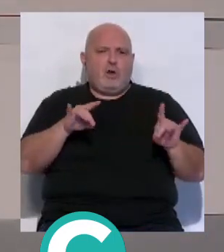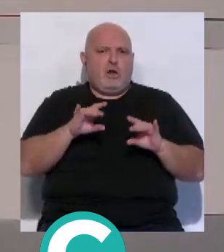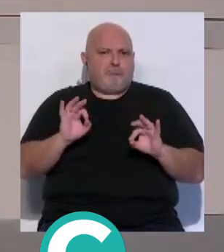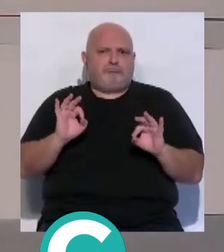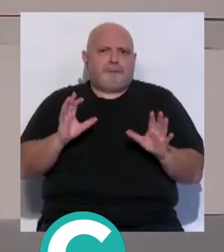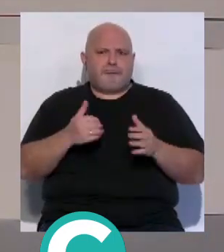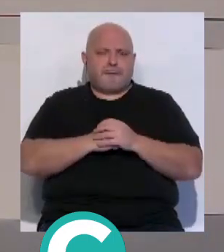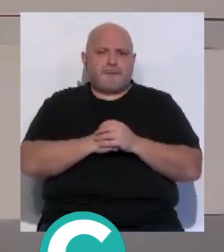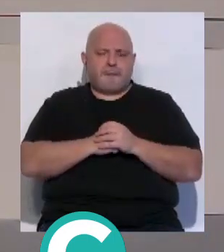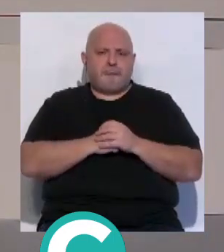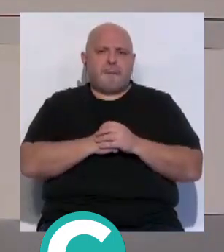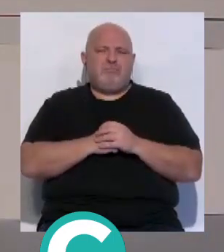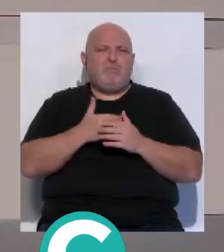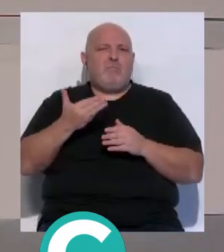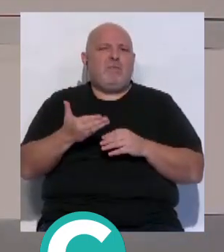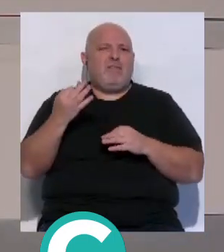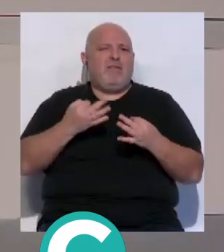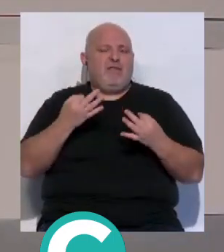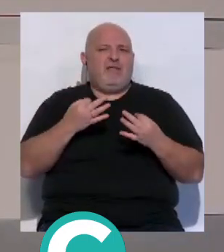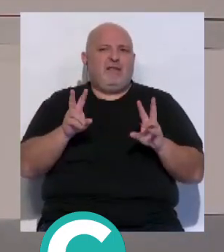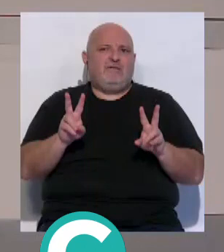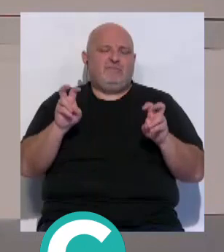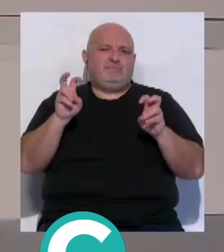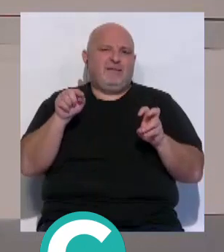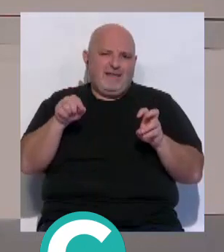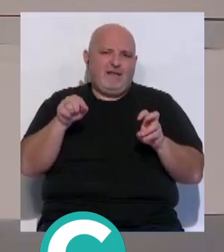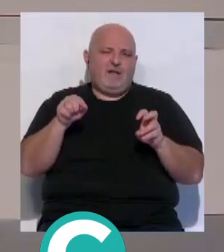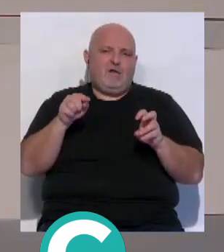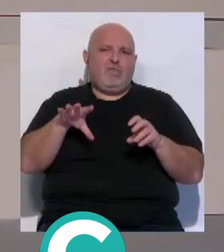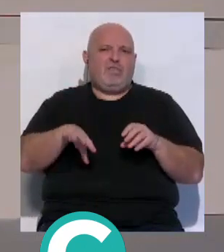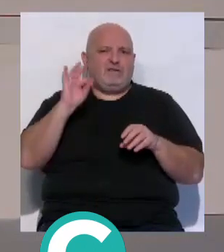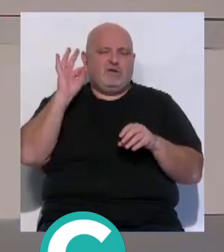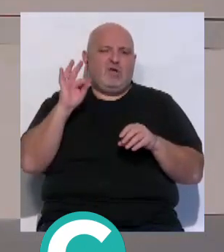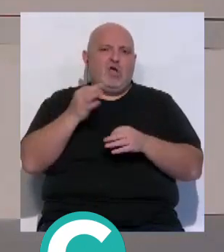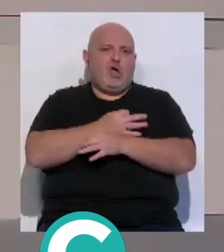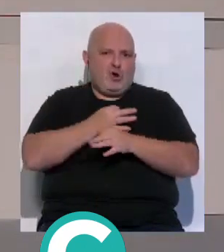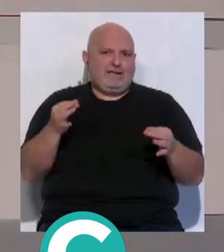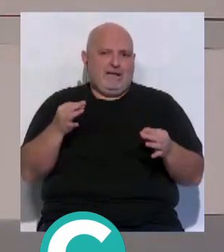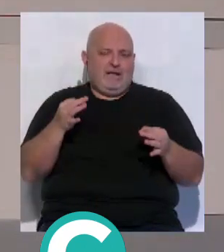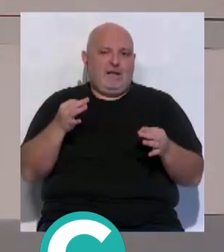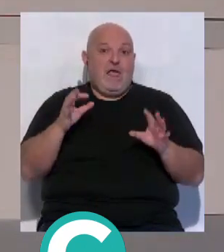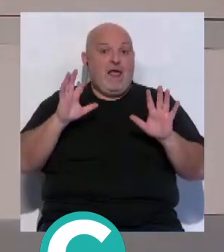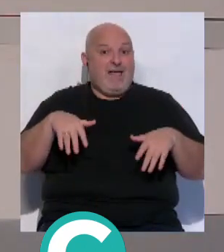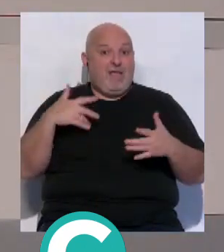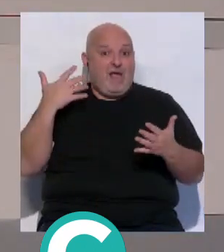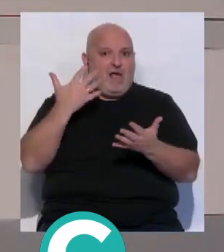por lo importante que es tomar una decisión es correcta y hasta ahora el Cádiz está en primera